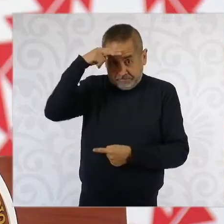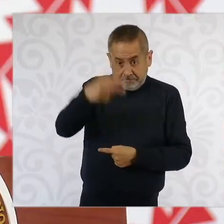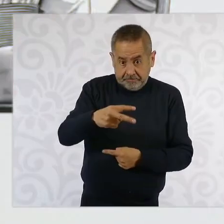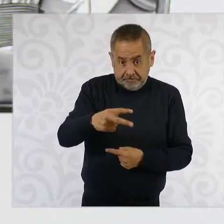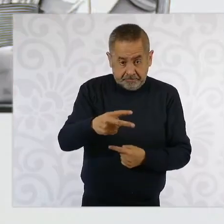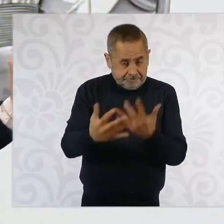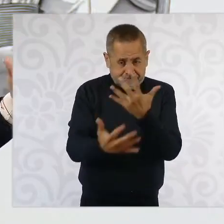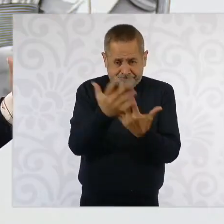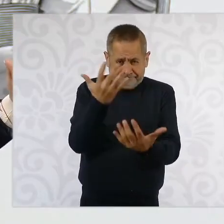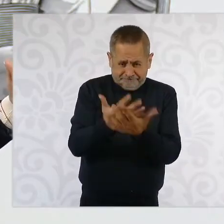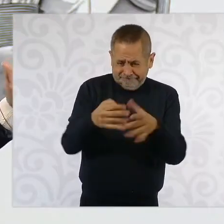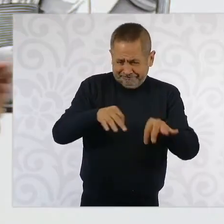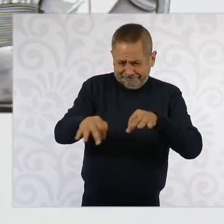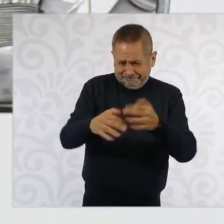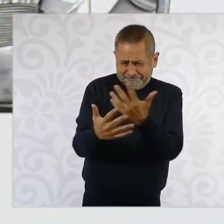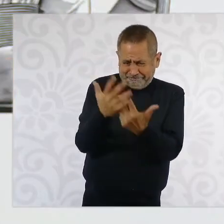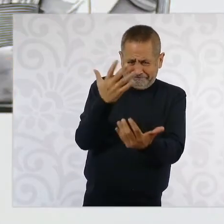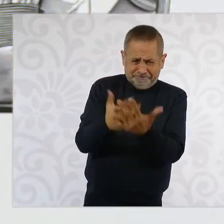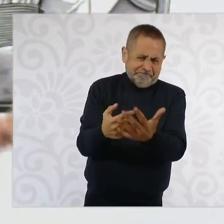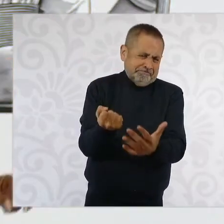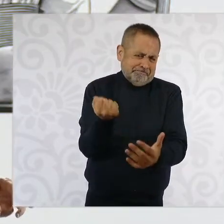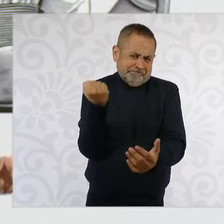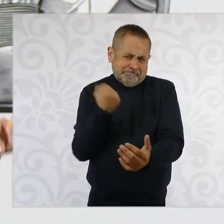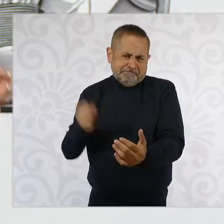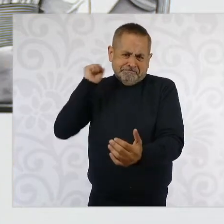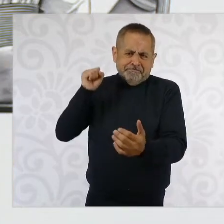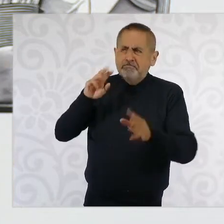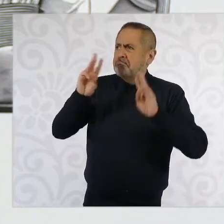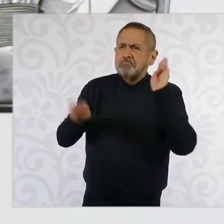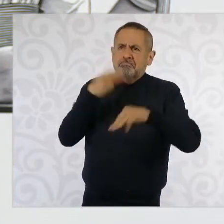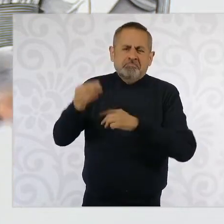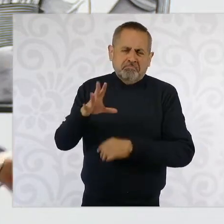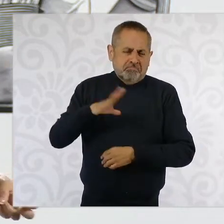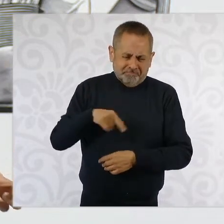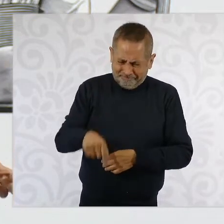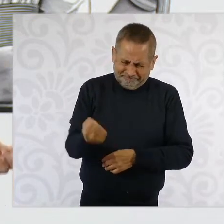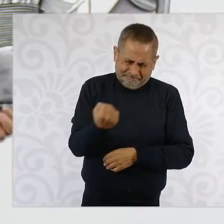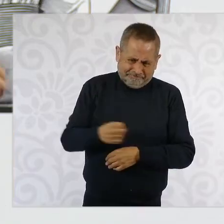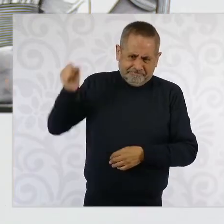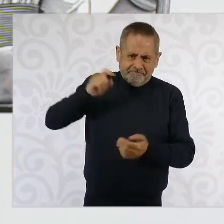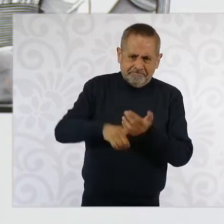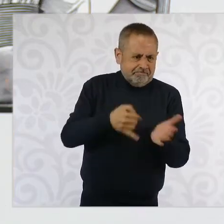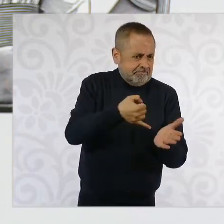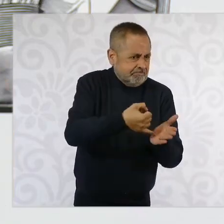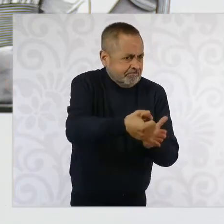las distintas áreas los mejores trabajadores del campo los mejores trabajadores de la construcción